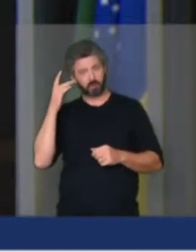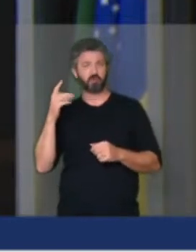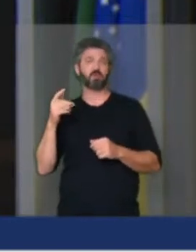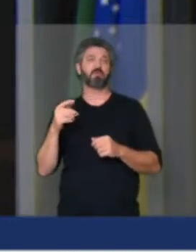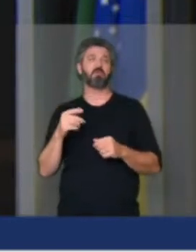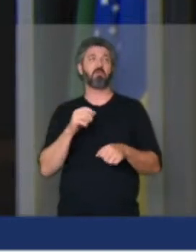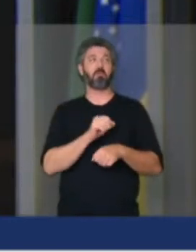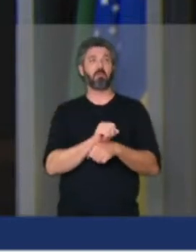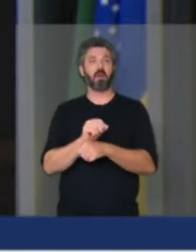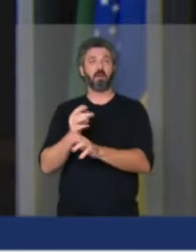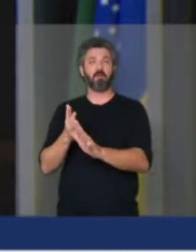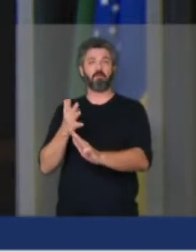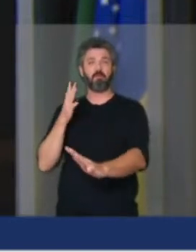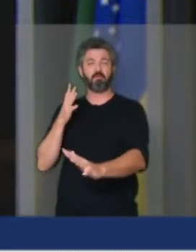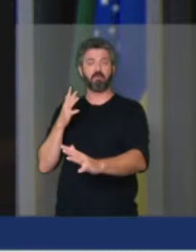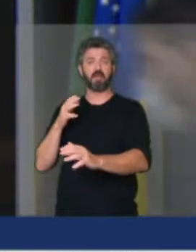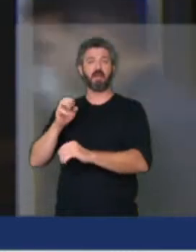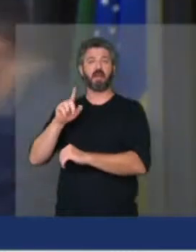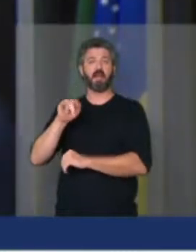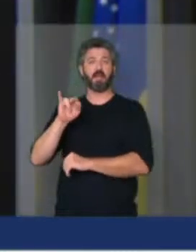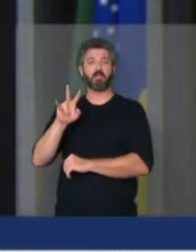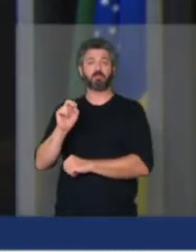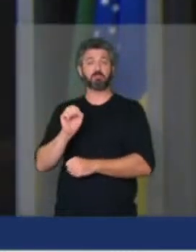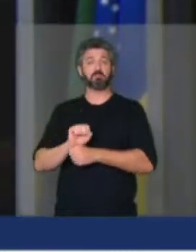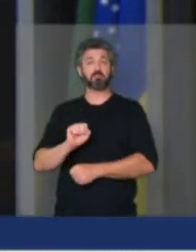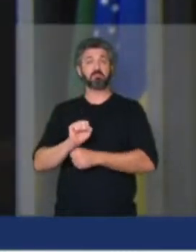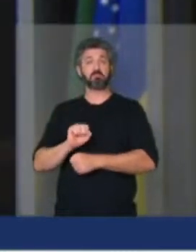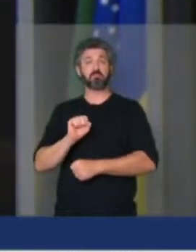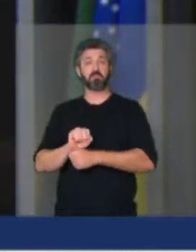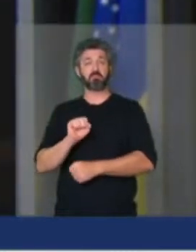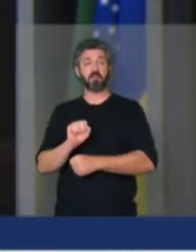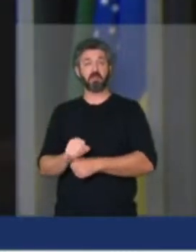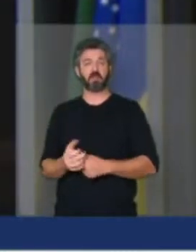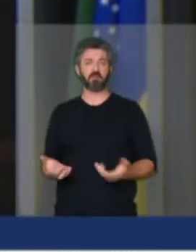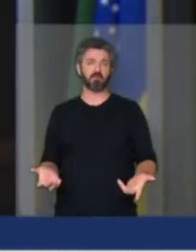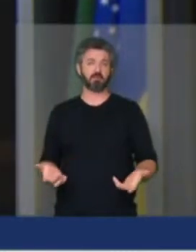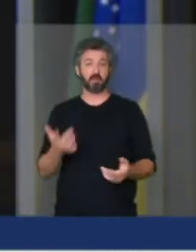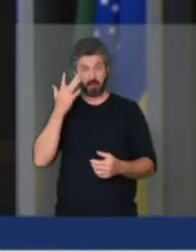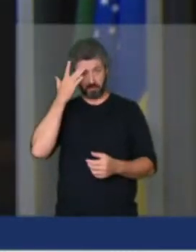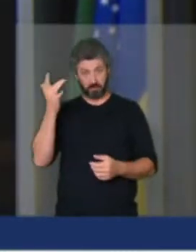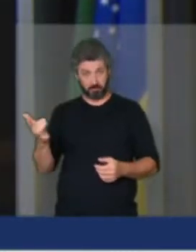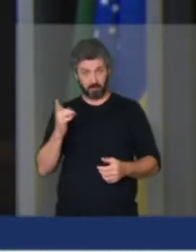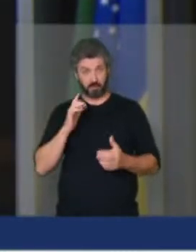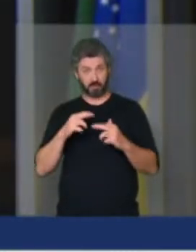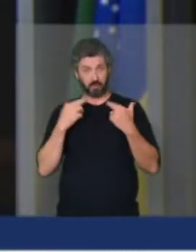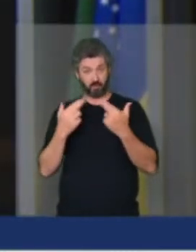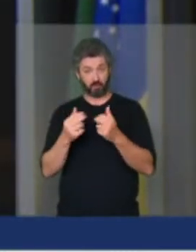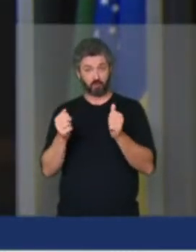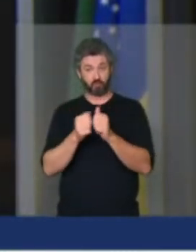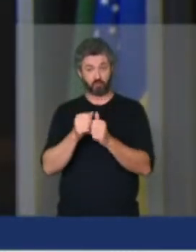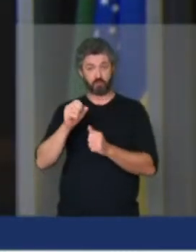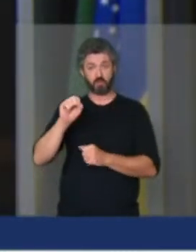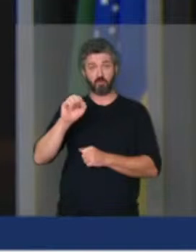NOSSO PAÍS. AMANHÃ NÓS TEMOS UMA REUNIÃO. COM O SECRETÁRIO DE SAÚDE DO ESTADO DE MINAS GERAIS DE MANHÃ COM 50 GESTORES DE SAÚDE LÁ DO SUL DE MINAS